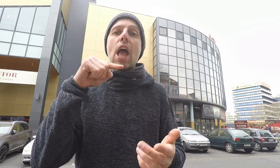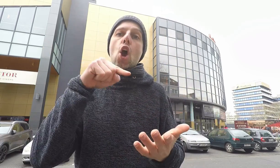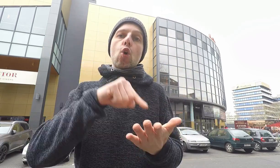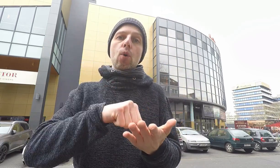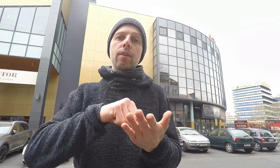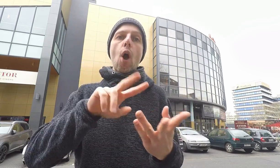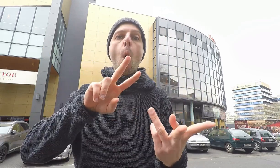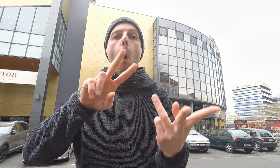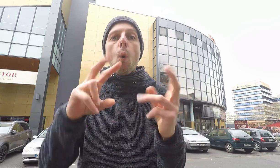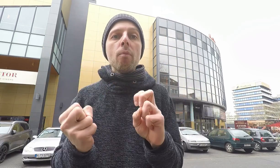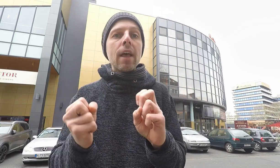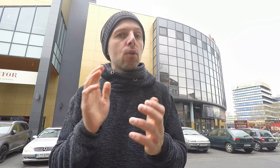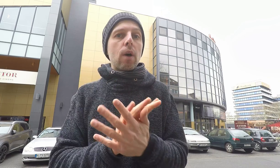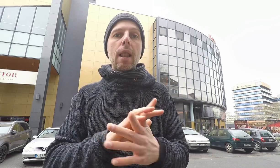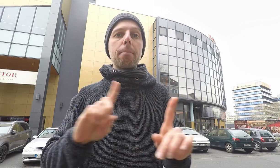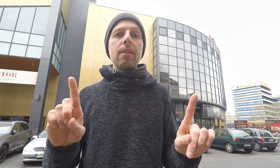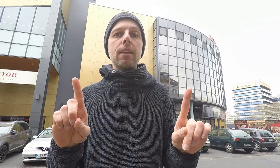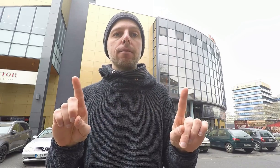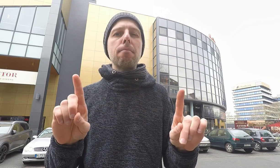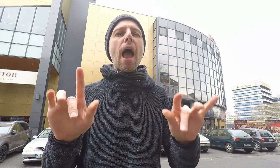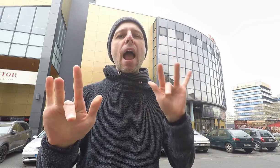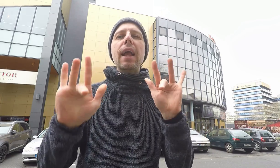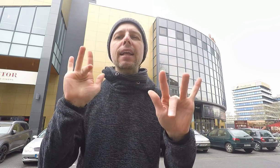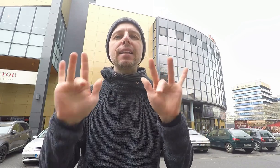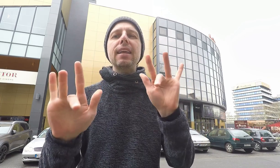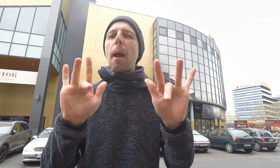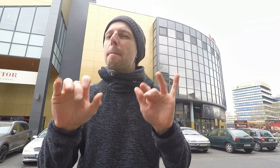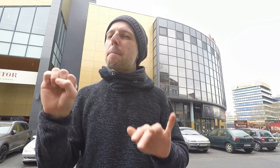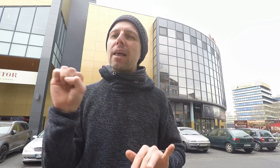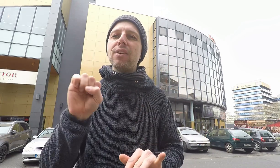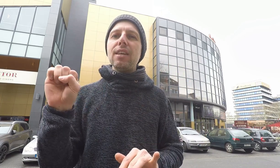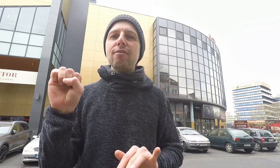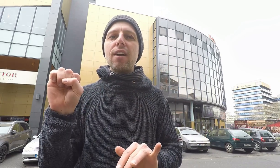weil die Umsetzung nicht so recht zu funktionieren scheint. Es gibt massive Kritik.